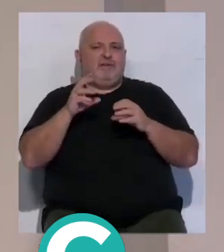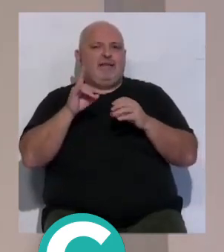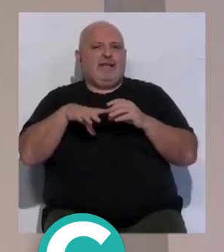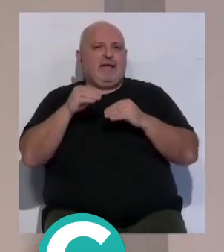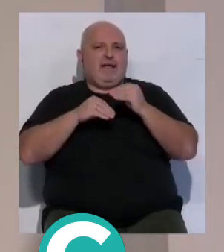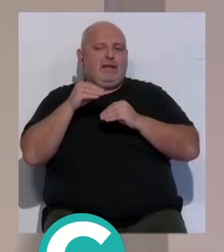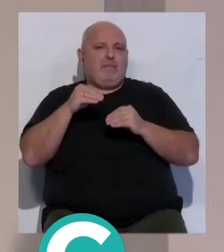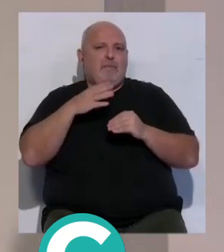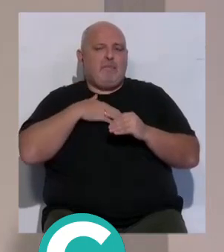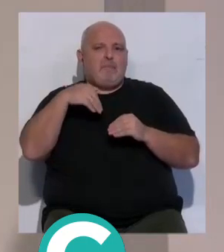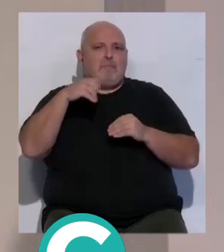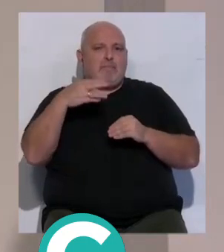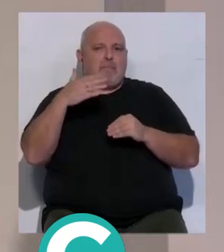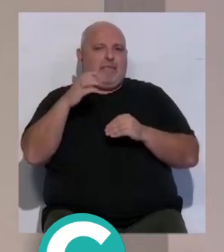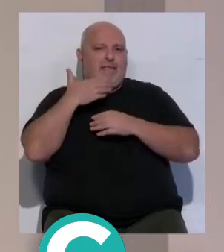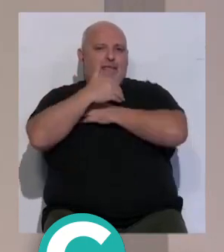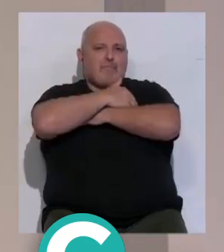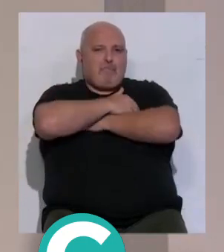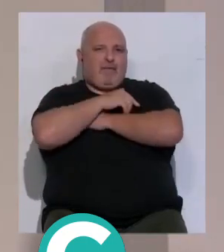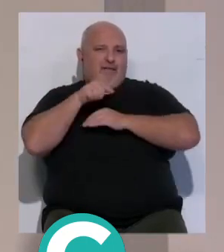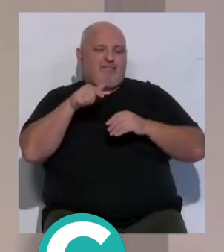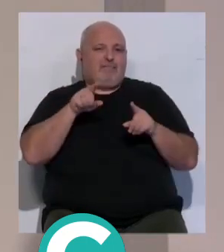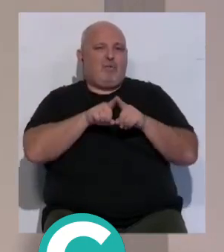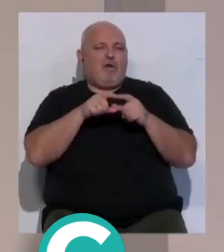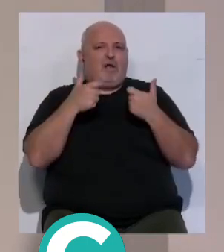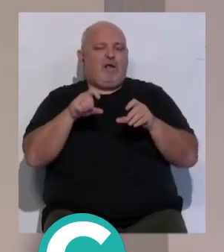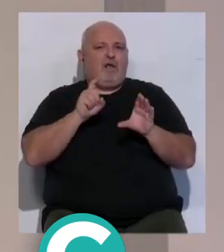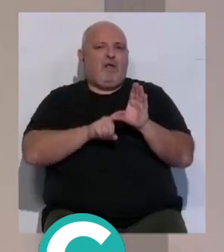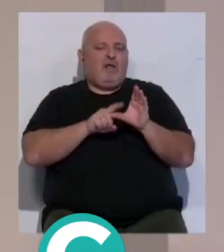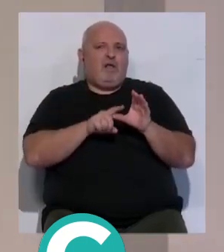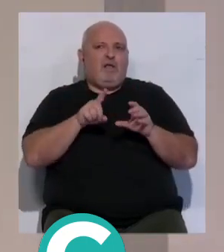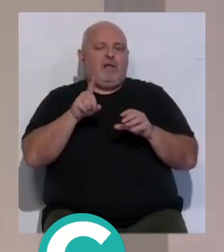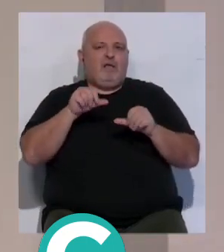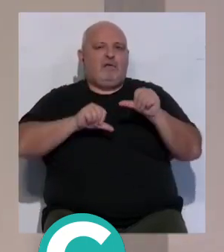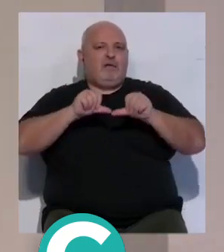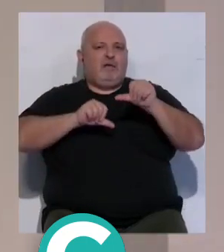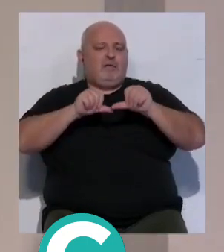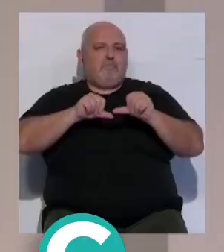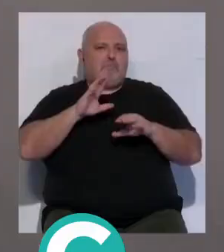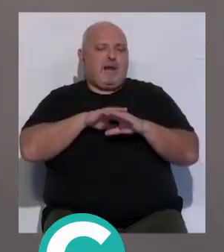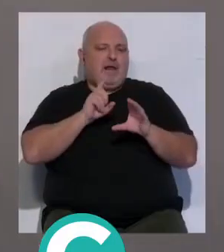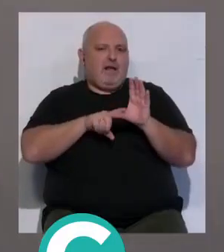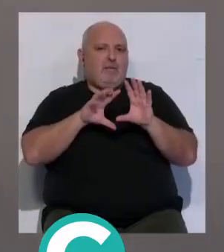kilian mbappé sobre el proceso de participación y de clasificación para el mundial afirmando que